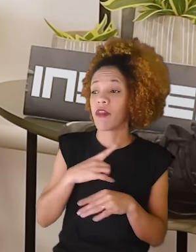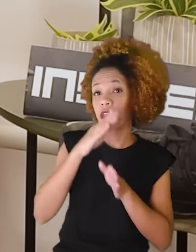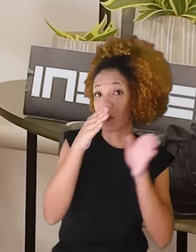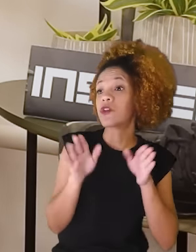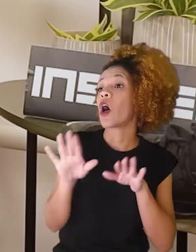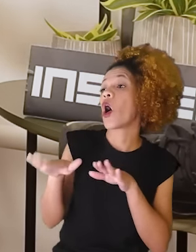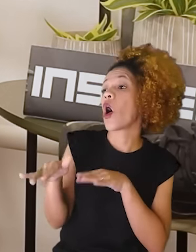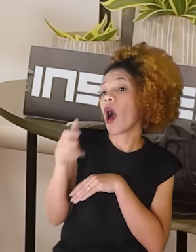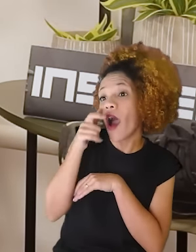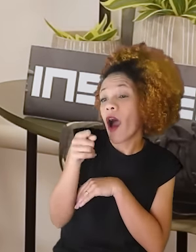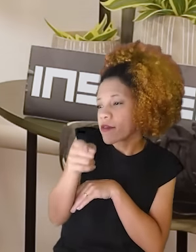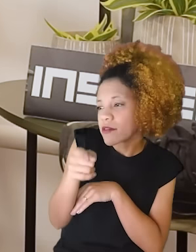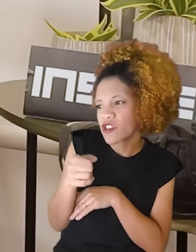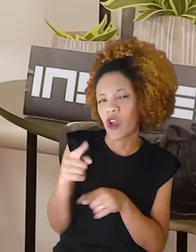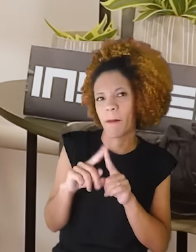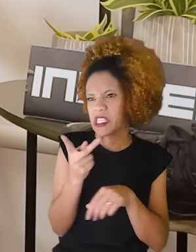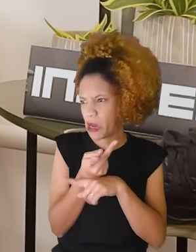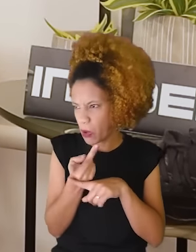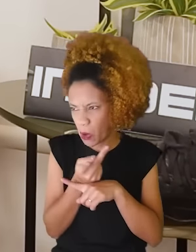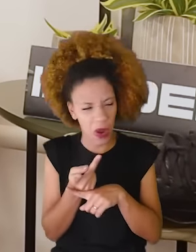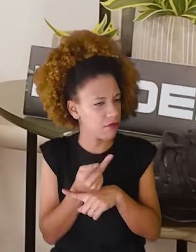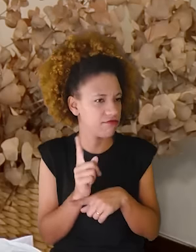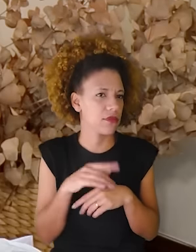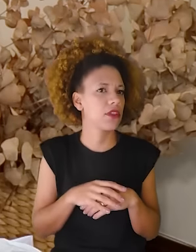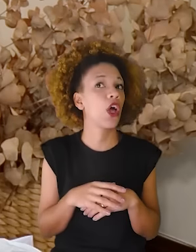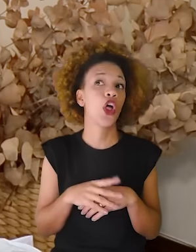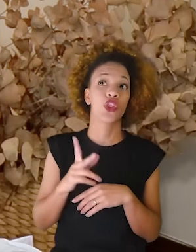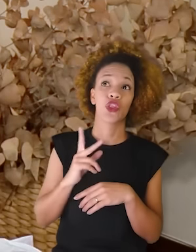aí aí eu mostro para ele mas ele procurar e saber tá é porque você vai nos lugares você fala pô vou